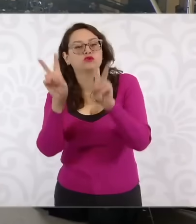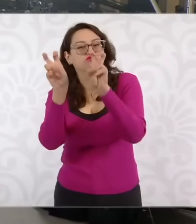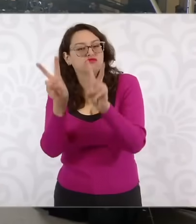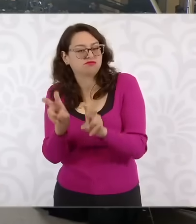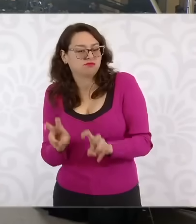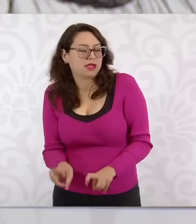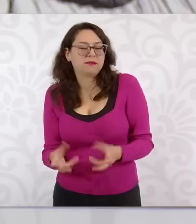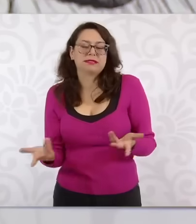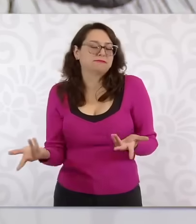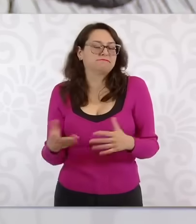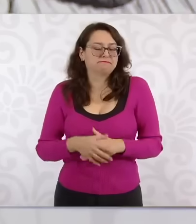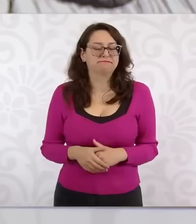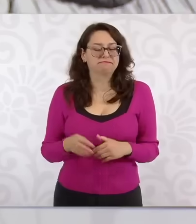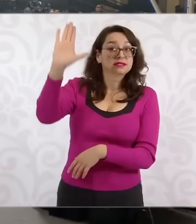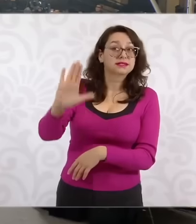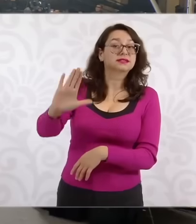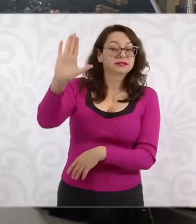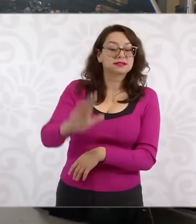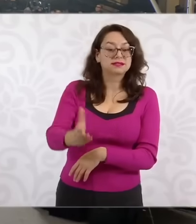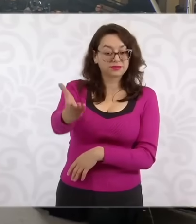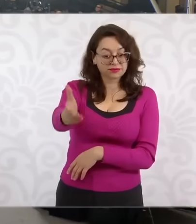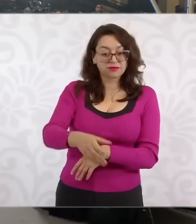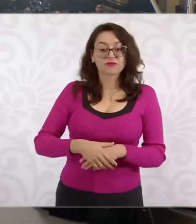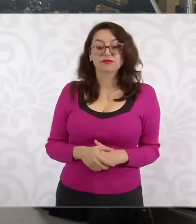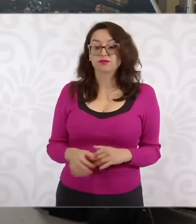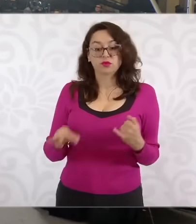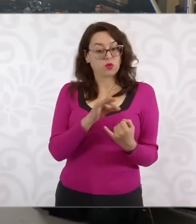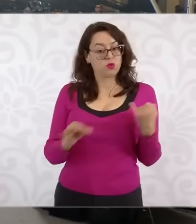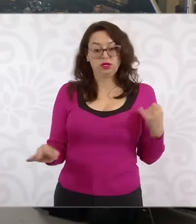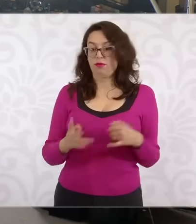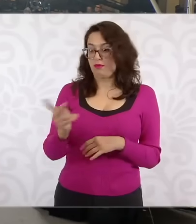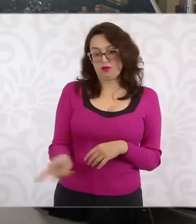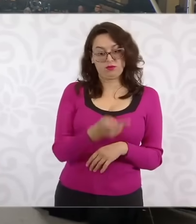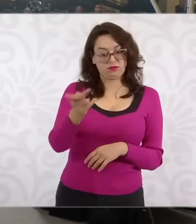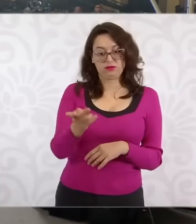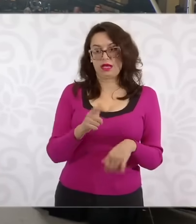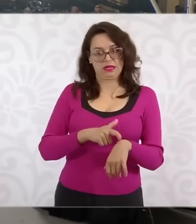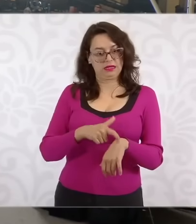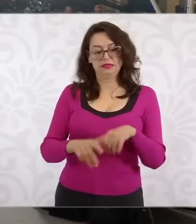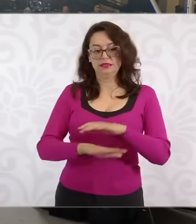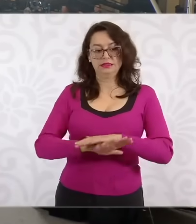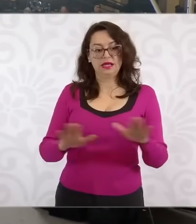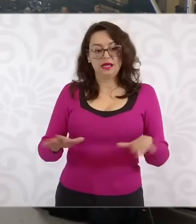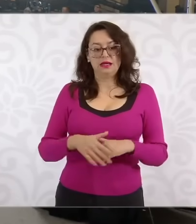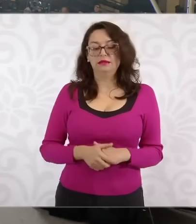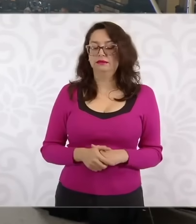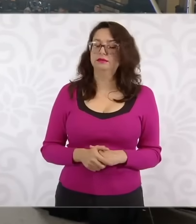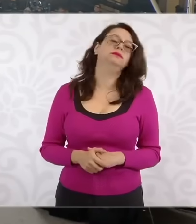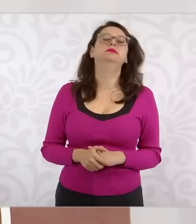temas de interés para ellos. Ahora sí, ya. Muchas gracias. Buenos días, presidenta. No puedes decir,